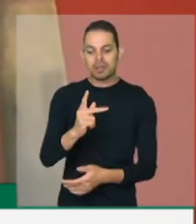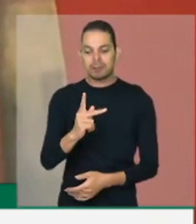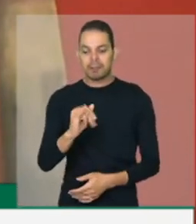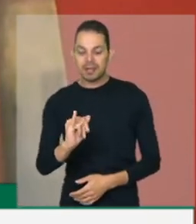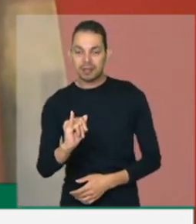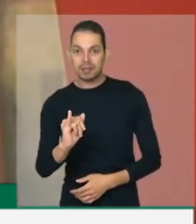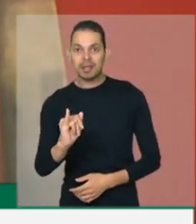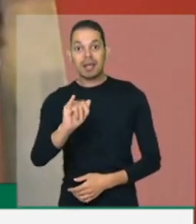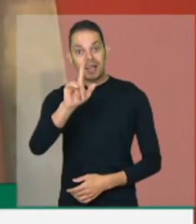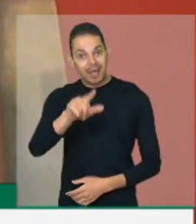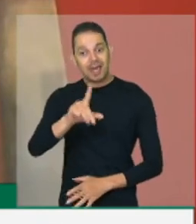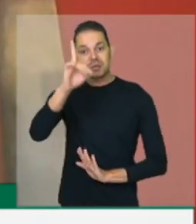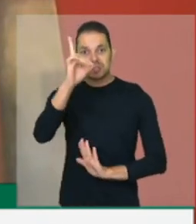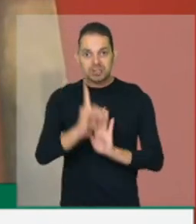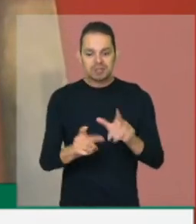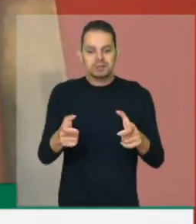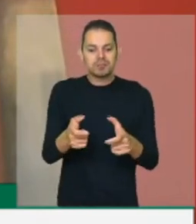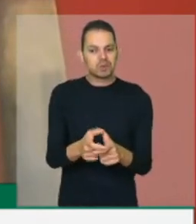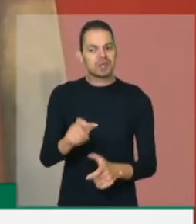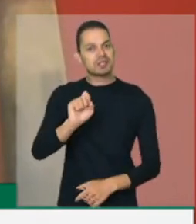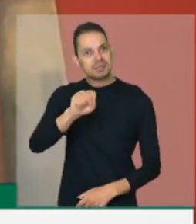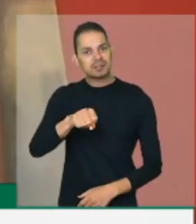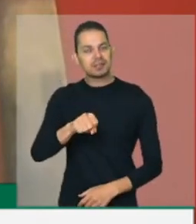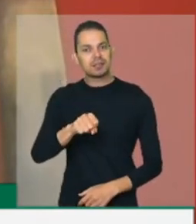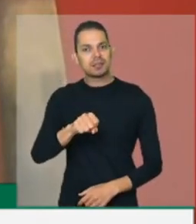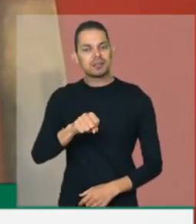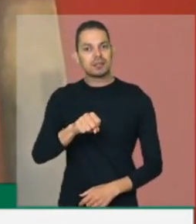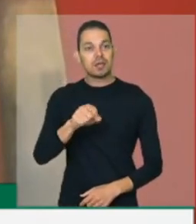QUE, ALIÁS, É UM DIREITO DE MINORIA. QUANDO SE CONSEGUE AS 170 ASSINATURAS... TEM QUE